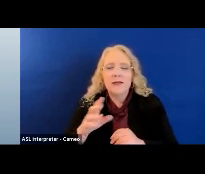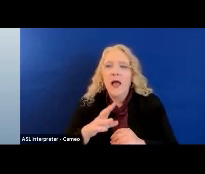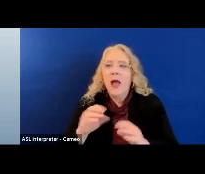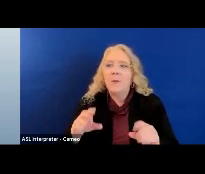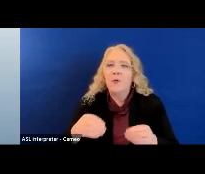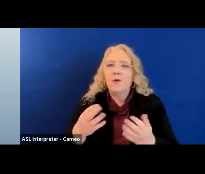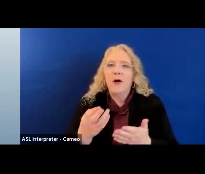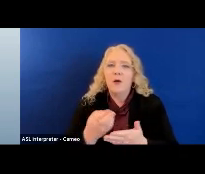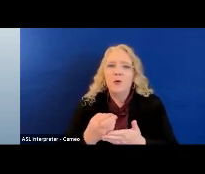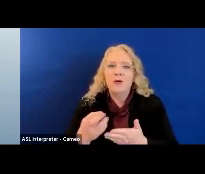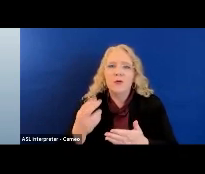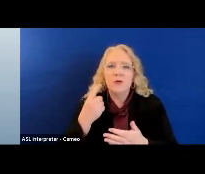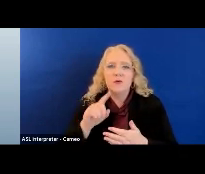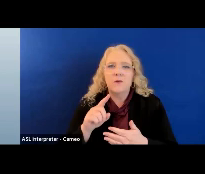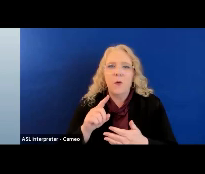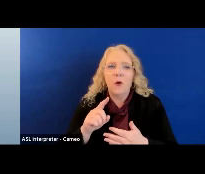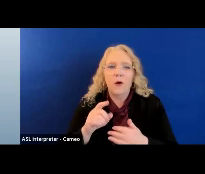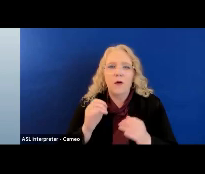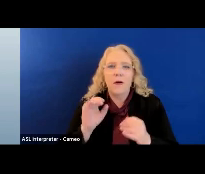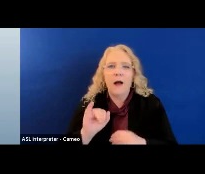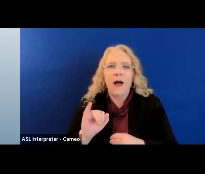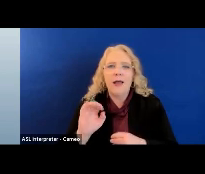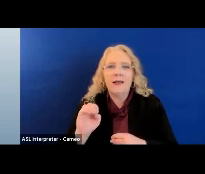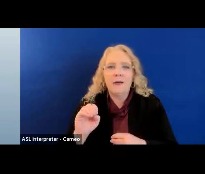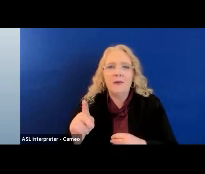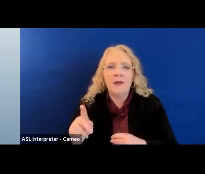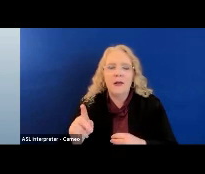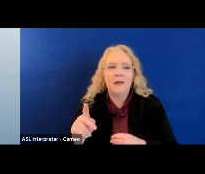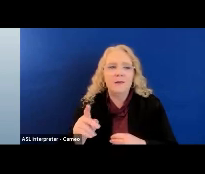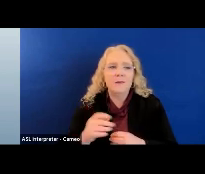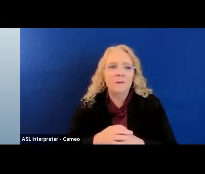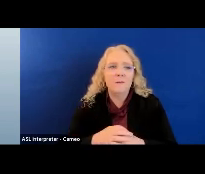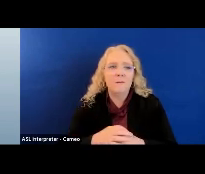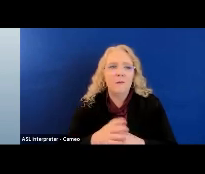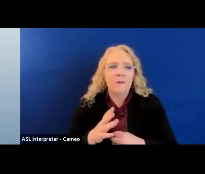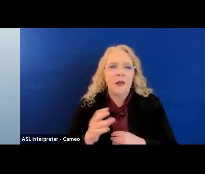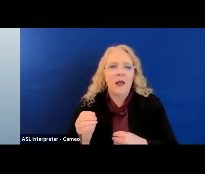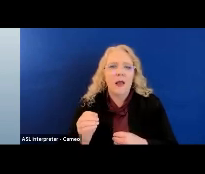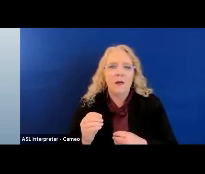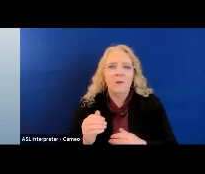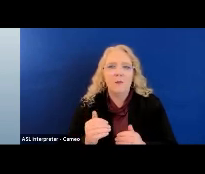para las familias en el proceso del programa de educación individual y también promover relaciones positivas